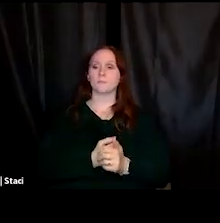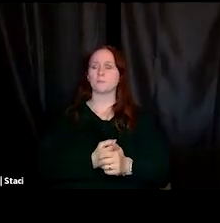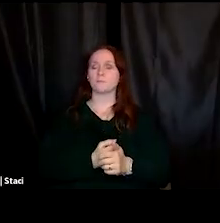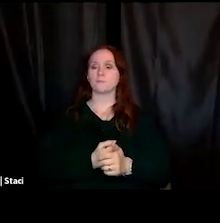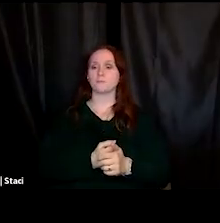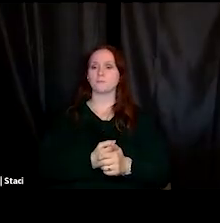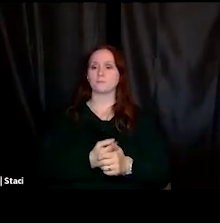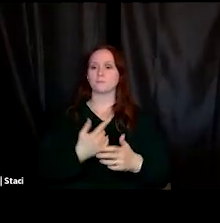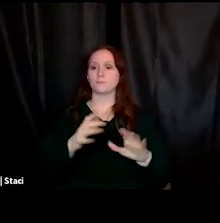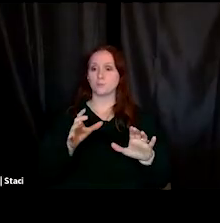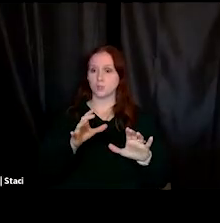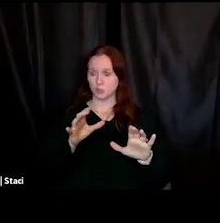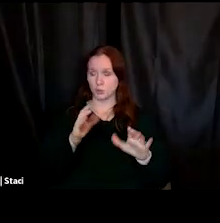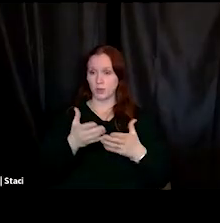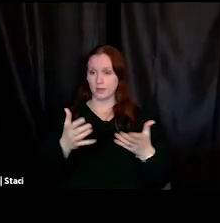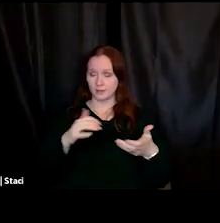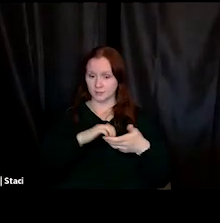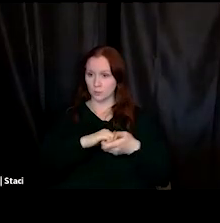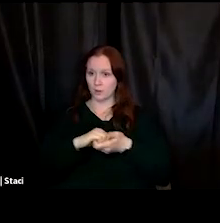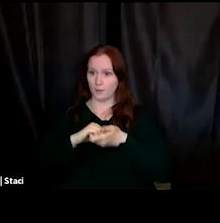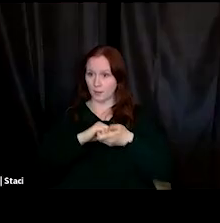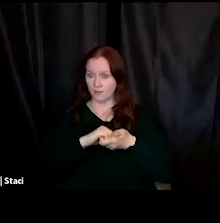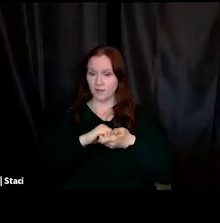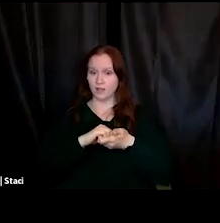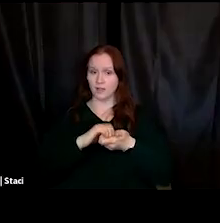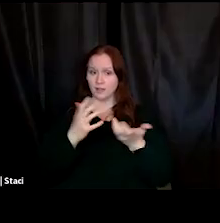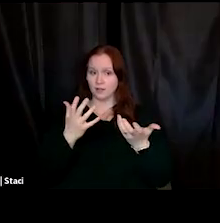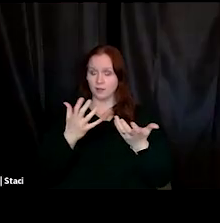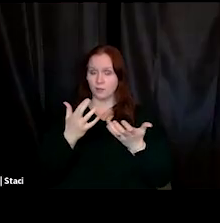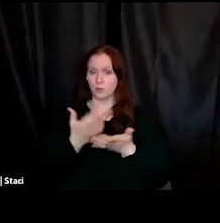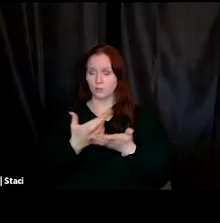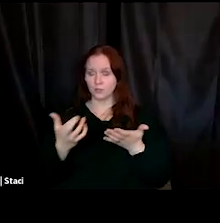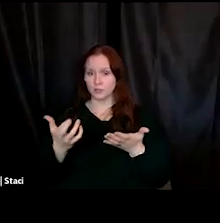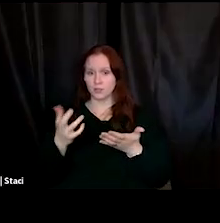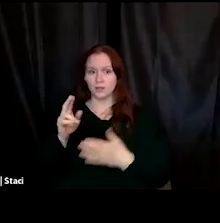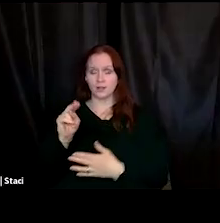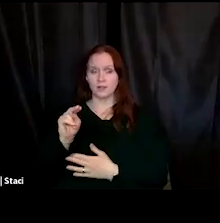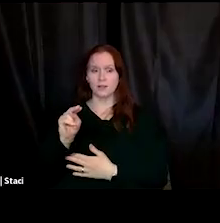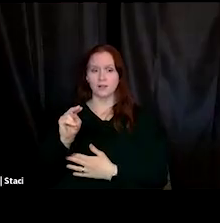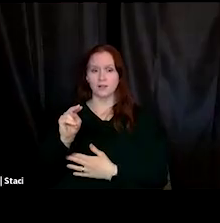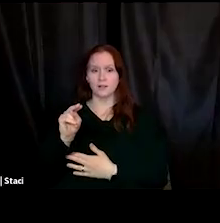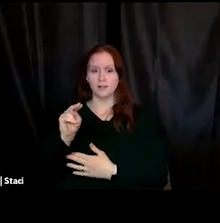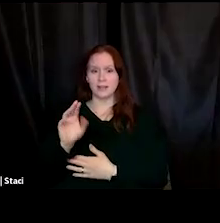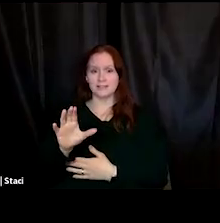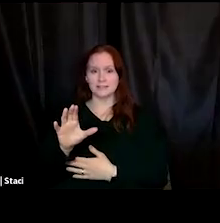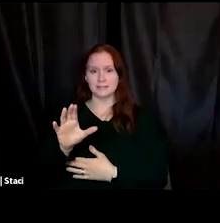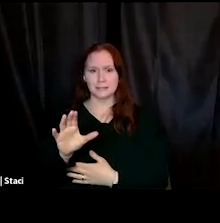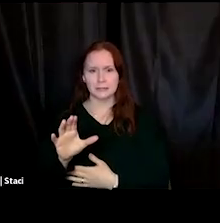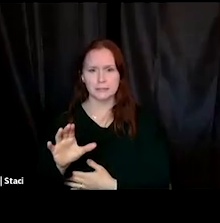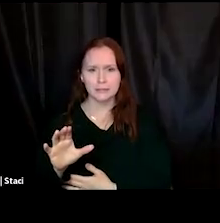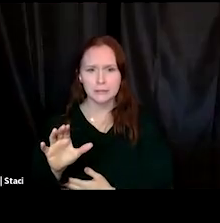Pero de nuevo, usen nuestros recursos y si todavía están atascados, contacten a su enlace del TA Center, realmente pueden ayudarles